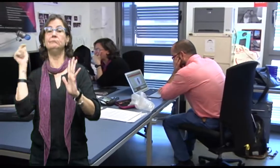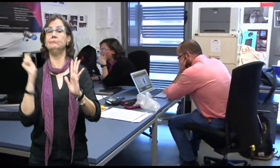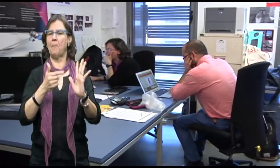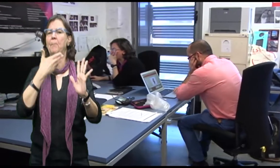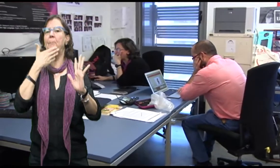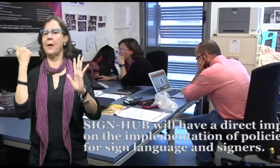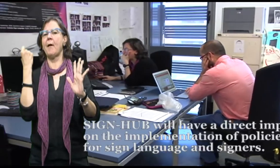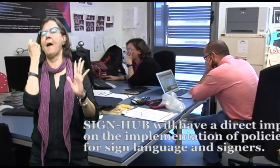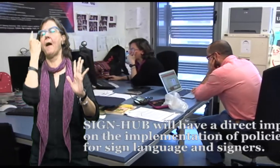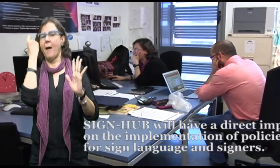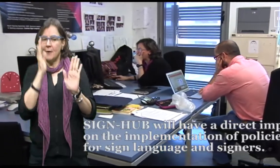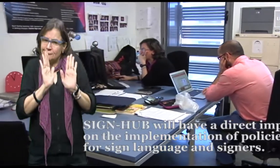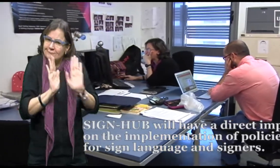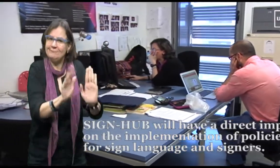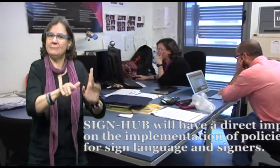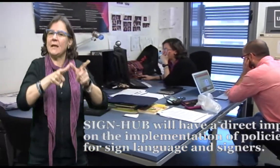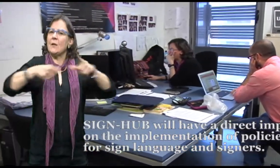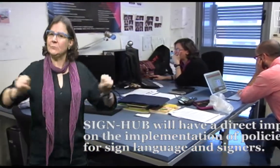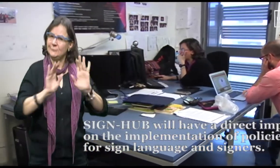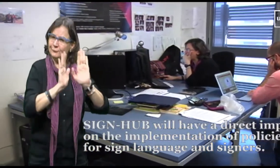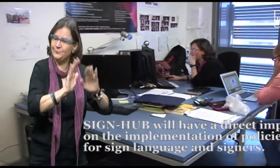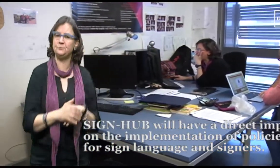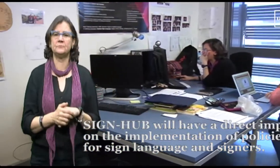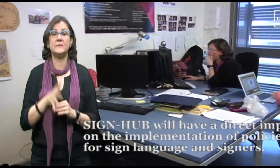así como en la percepción social de las comunidades sordas.